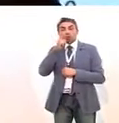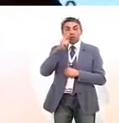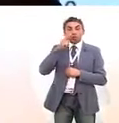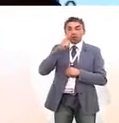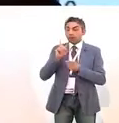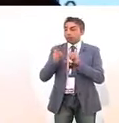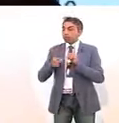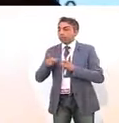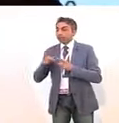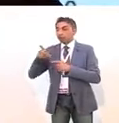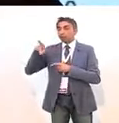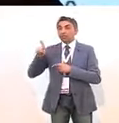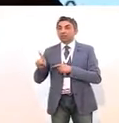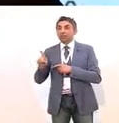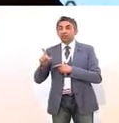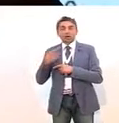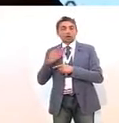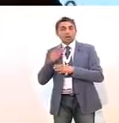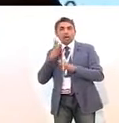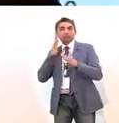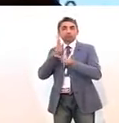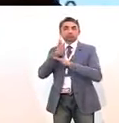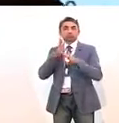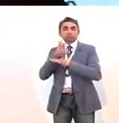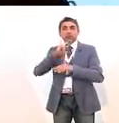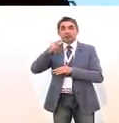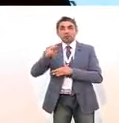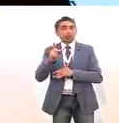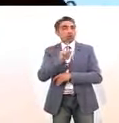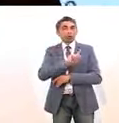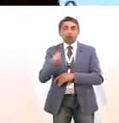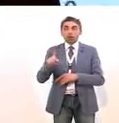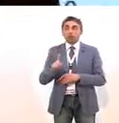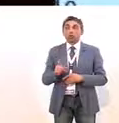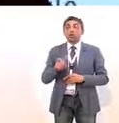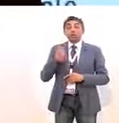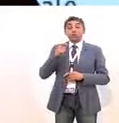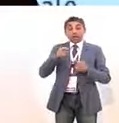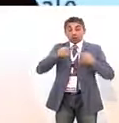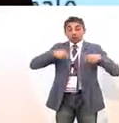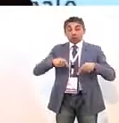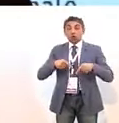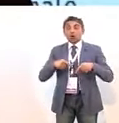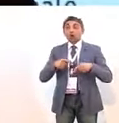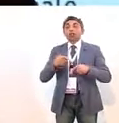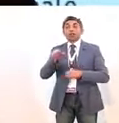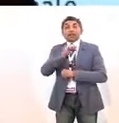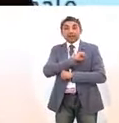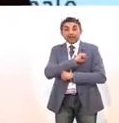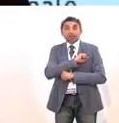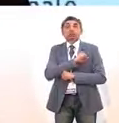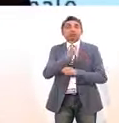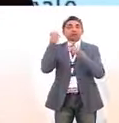di non attaccare e non replicare perché noi siamo quelli che credono nelle Istituzioni